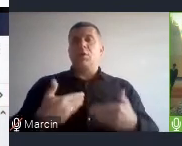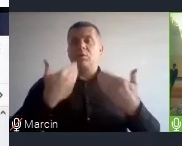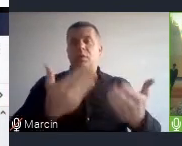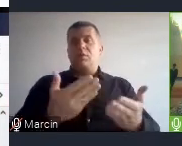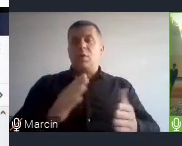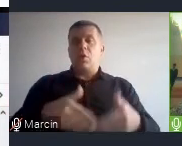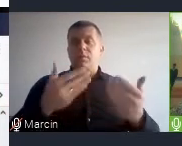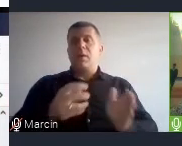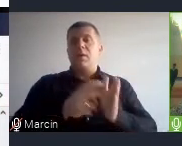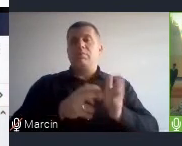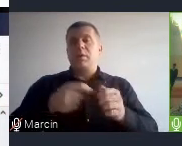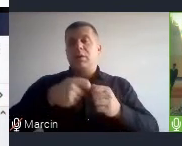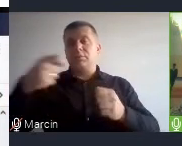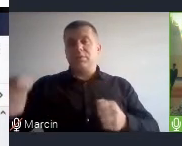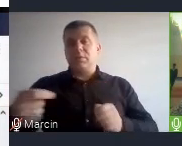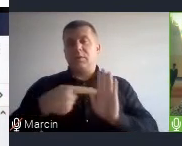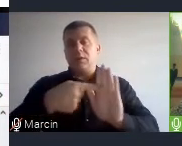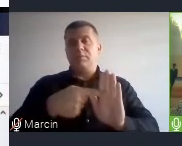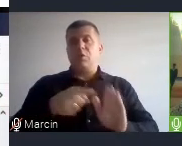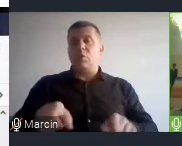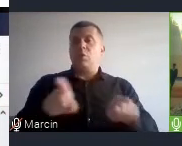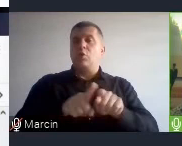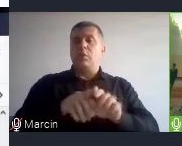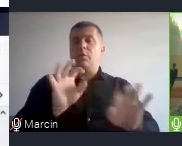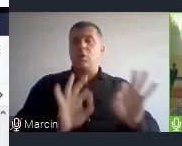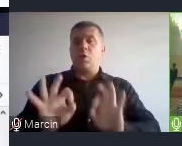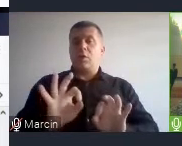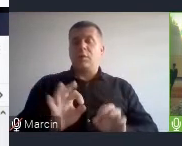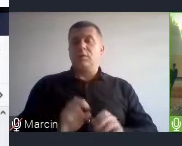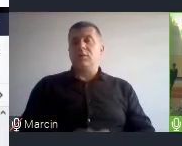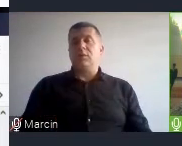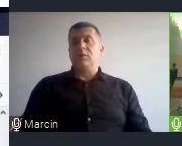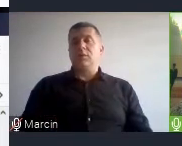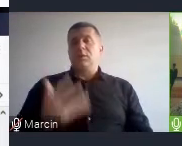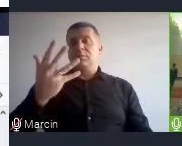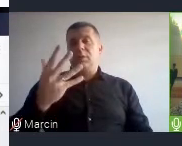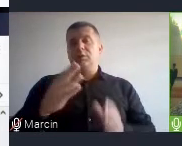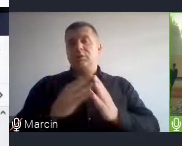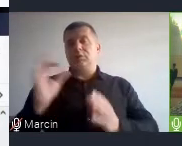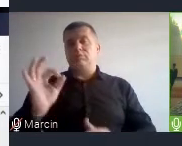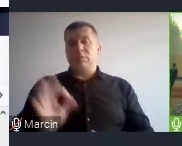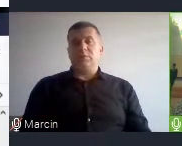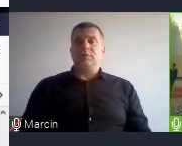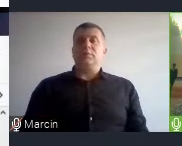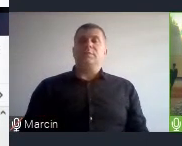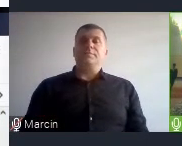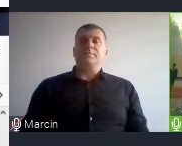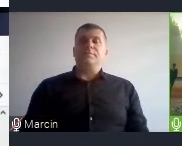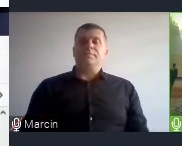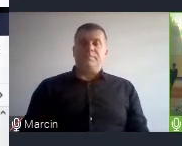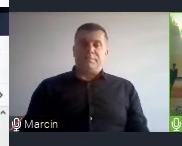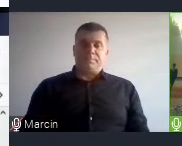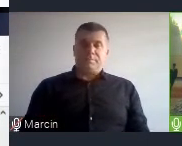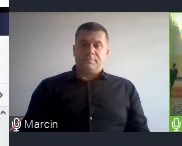czy brak przedłużenia terminu to również korekty w wysokości 5 lub 10%.